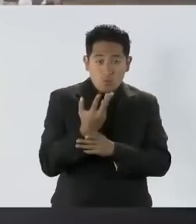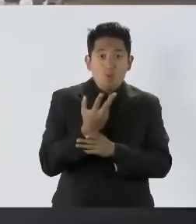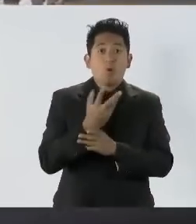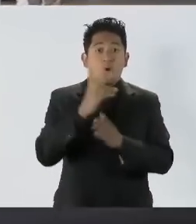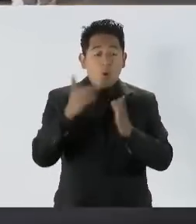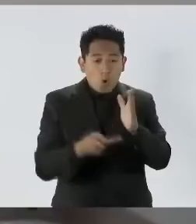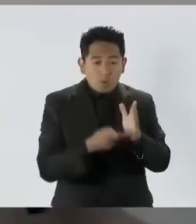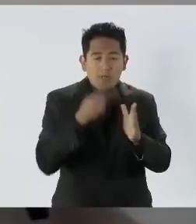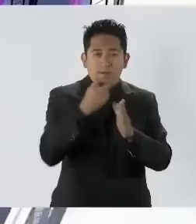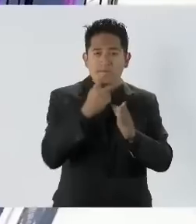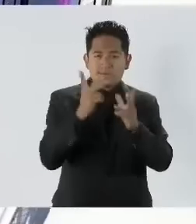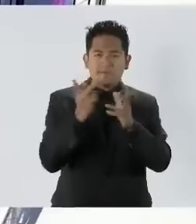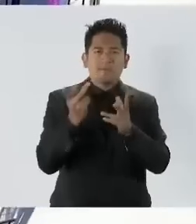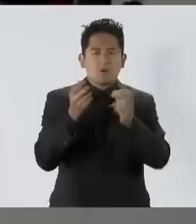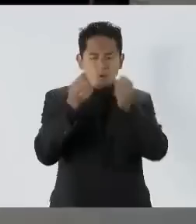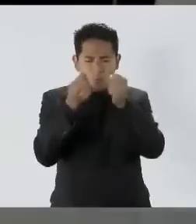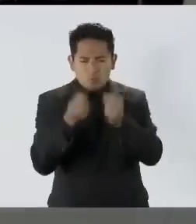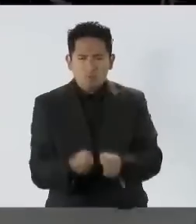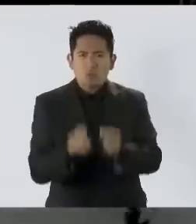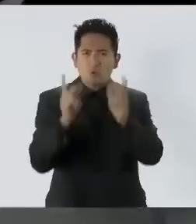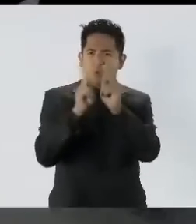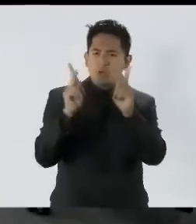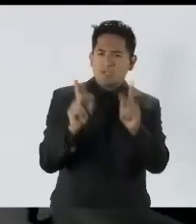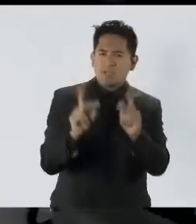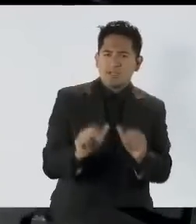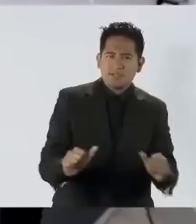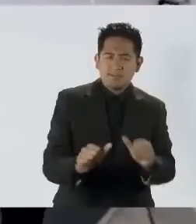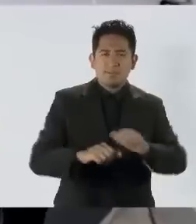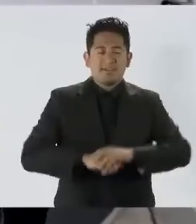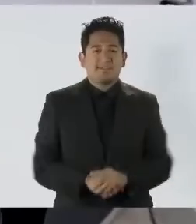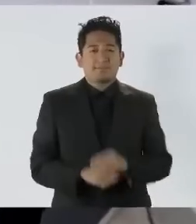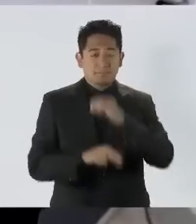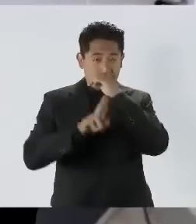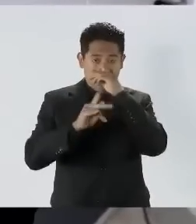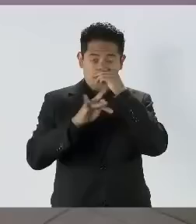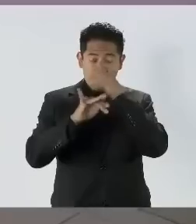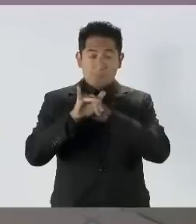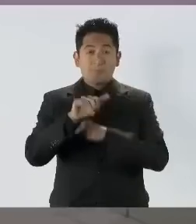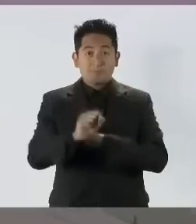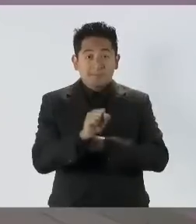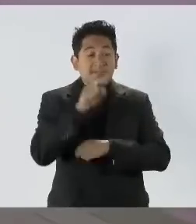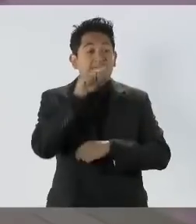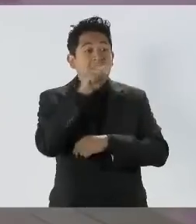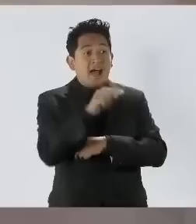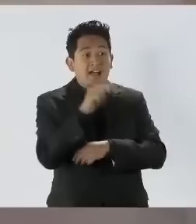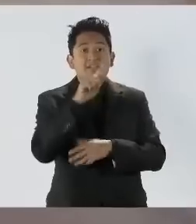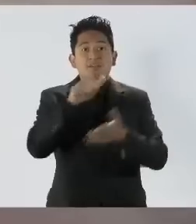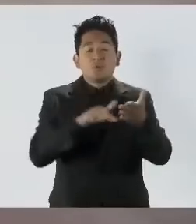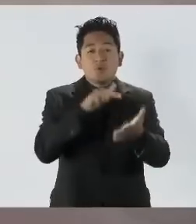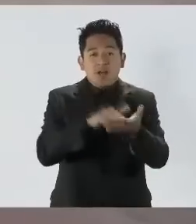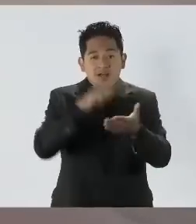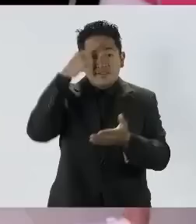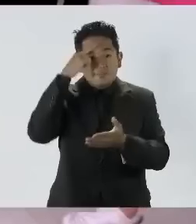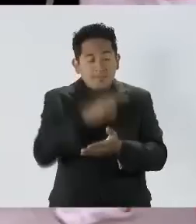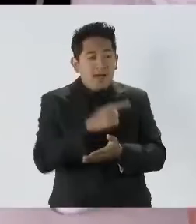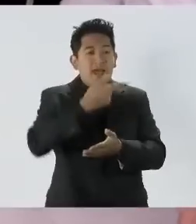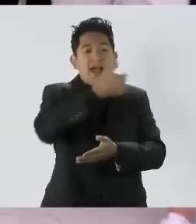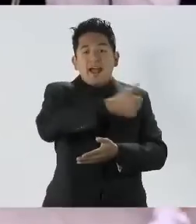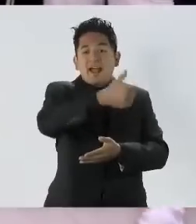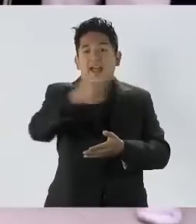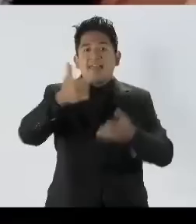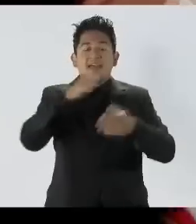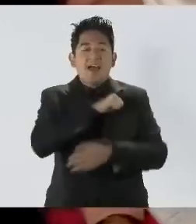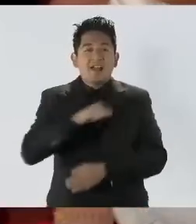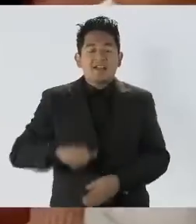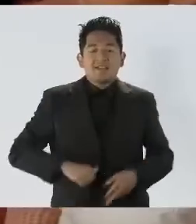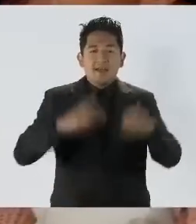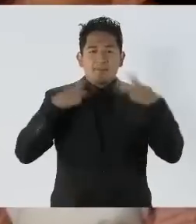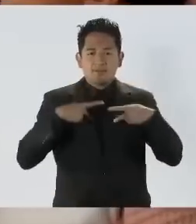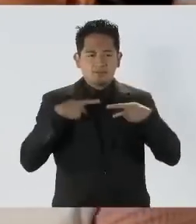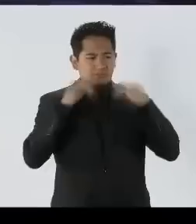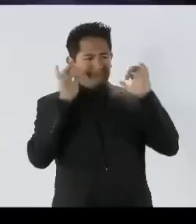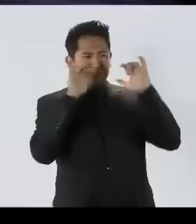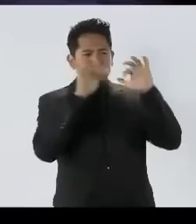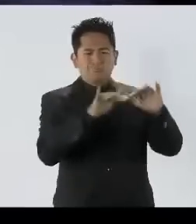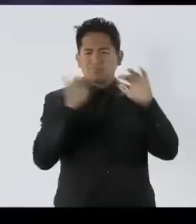utopías también han creado nuevas centralidades iniciamos también el proyecto de que es alegría